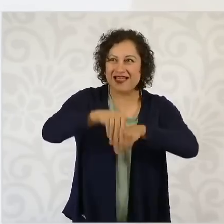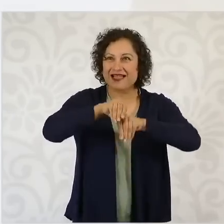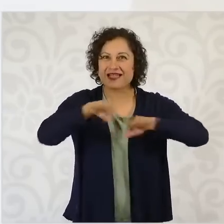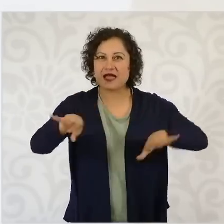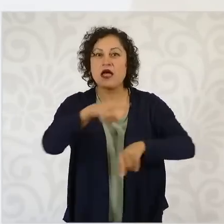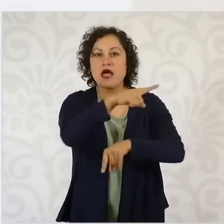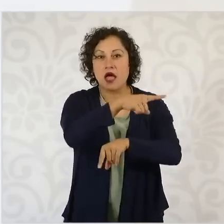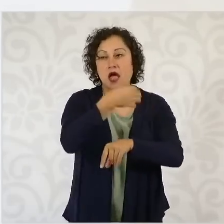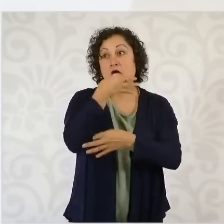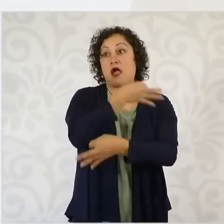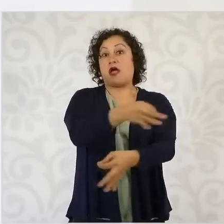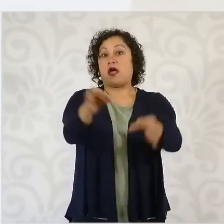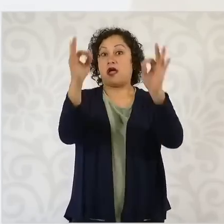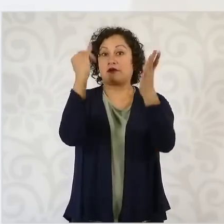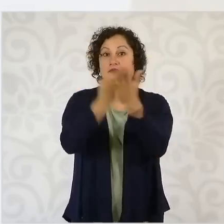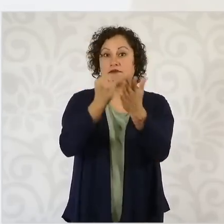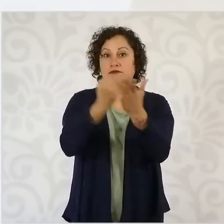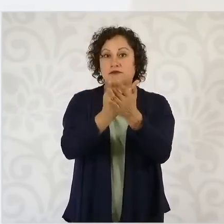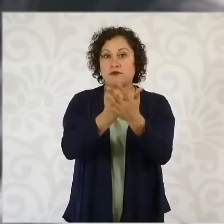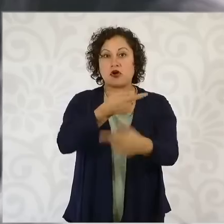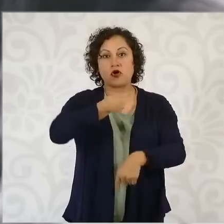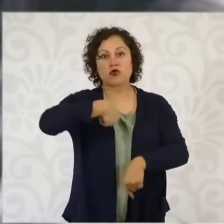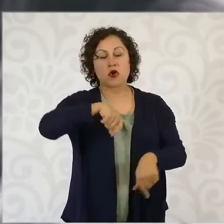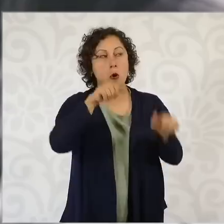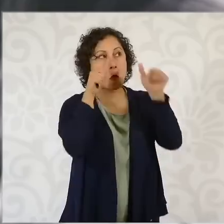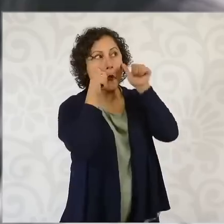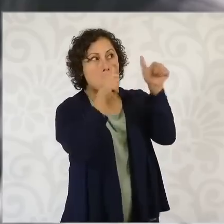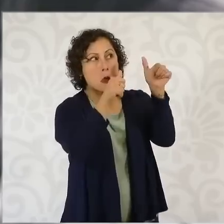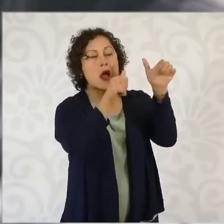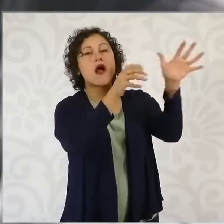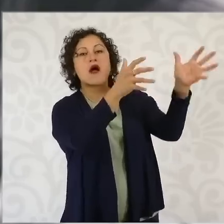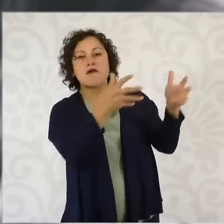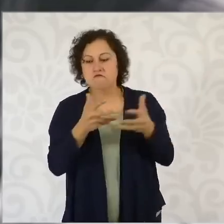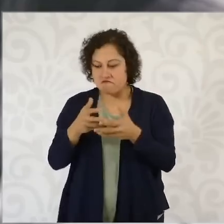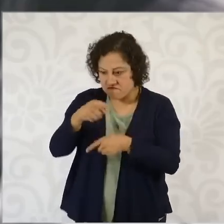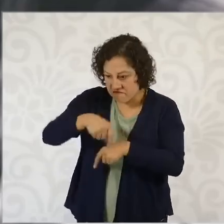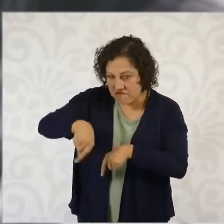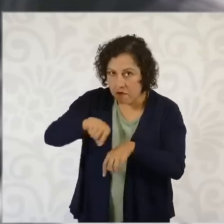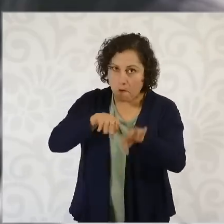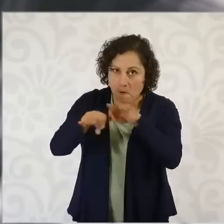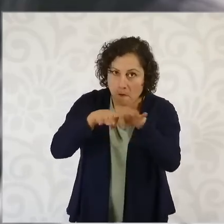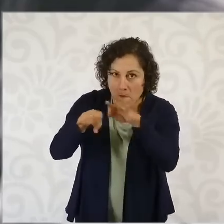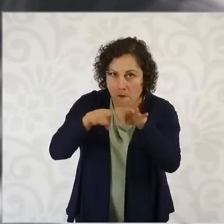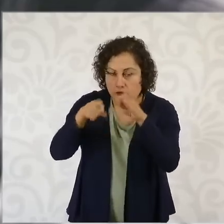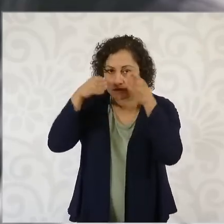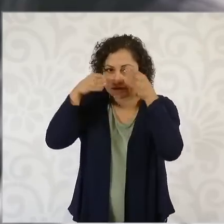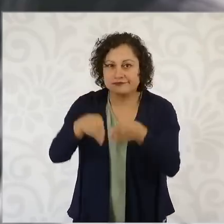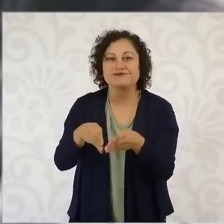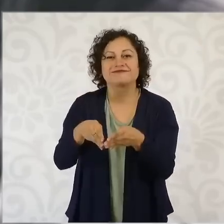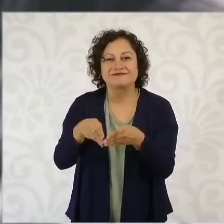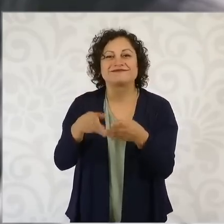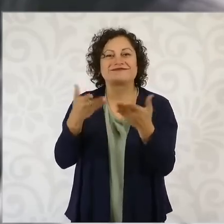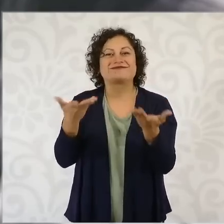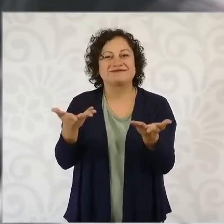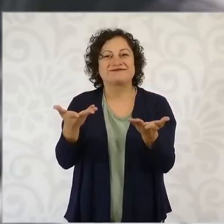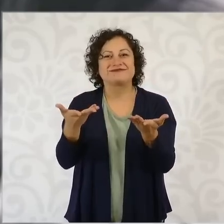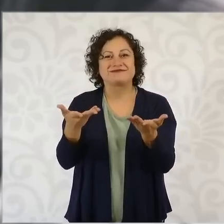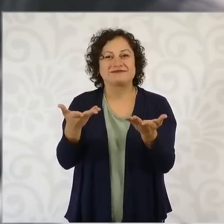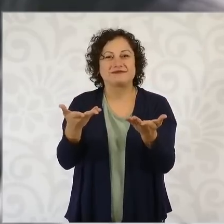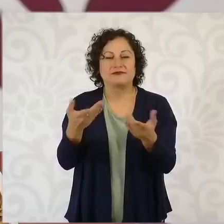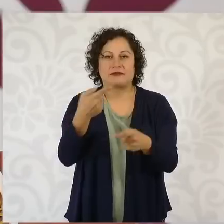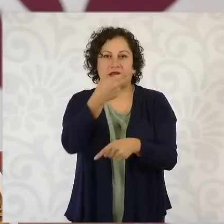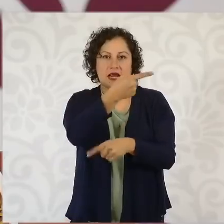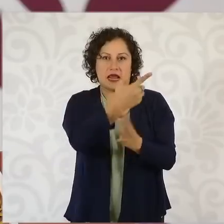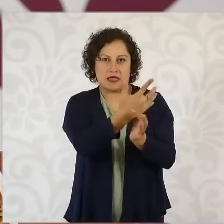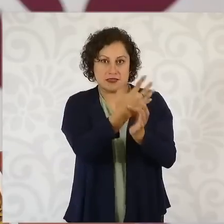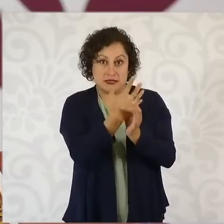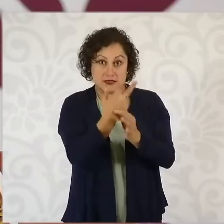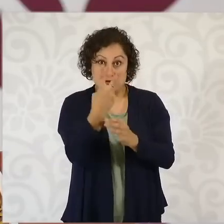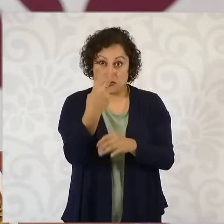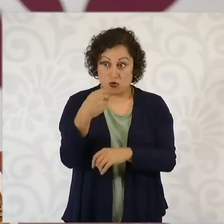tenemos una pero no actuamos uno a uno sino si ya se planteó el 2 de abril a partir de los anuncios